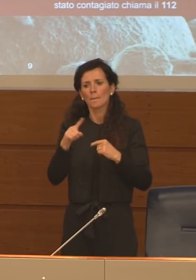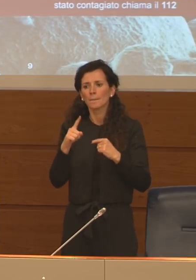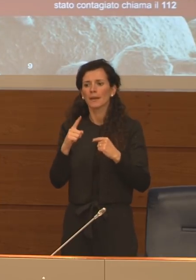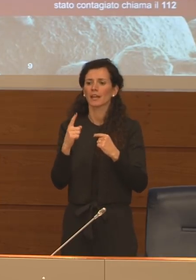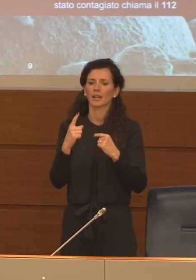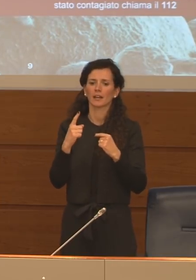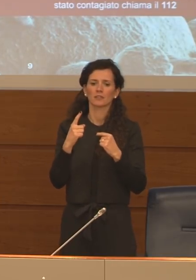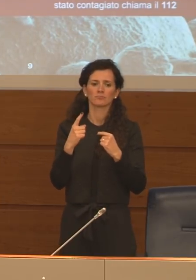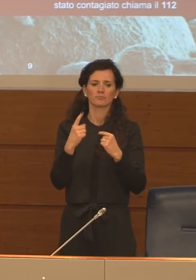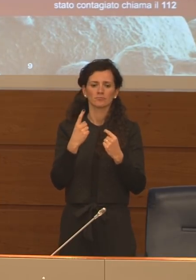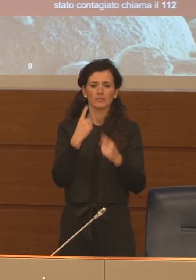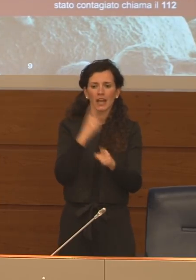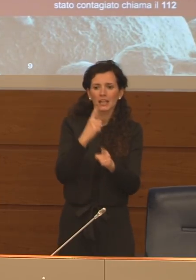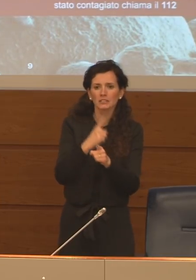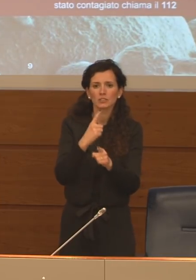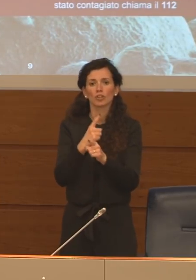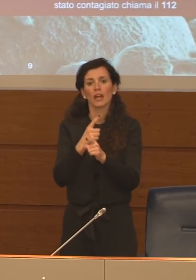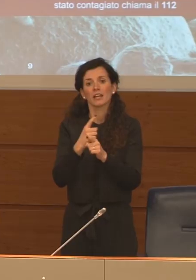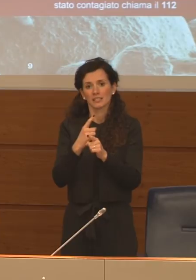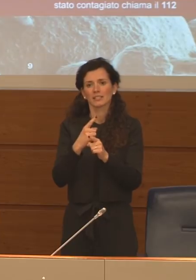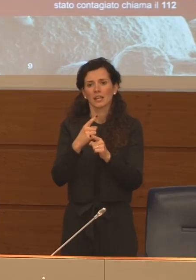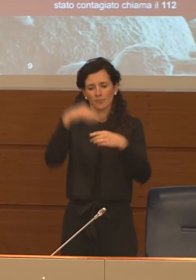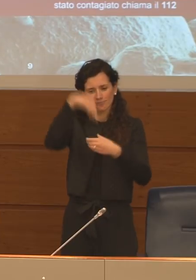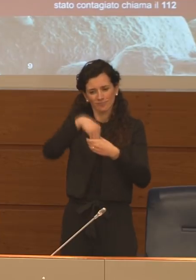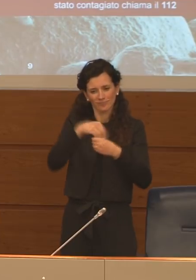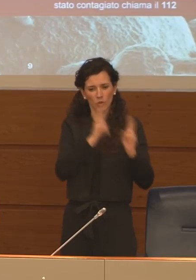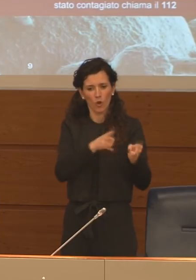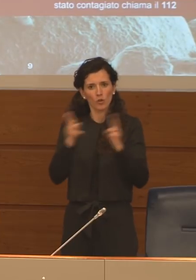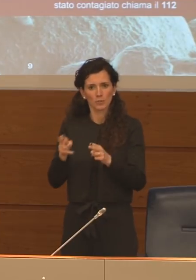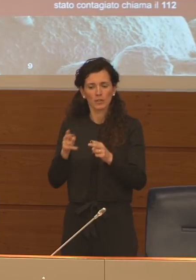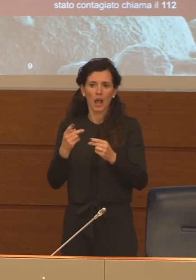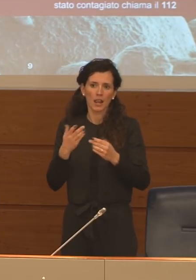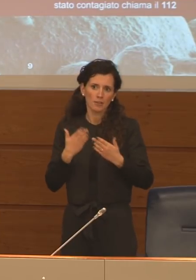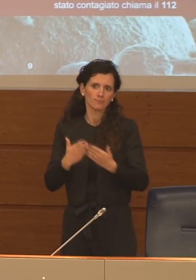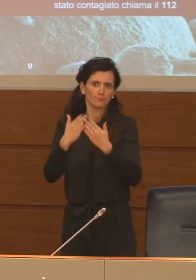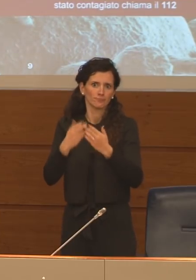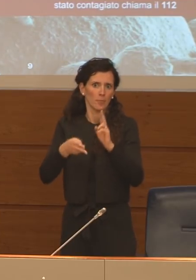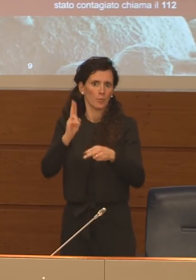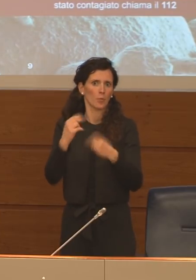un sistema potenziato. Ultima cosa, si sta lavorando lo sapete,